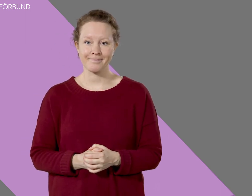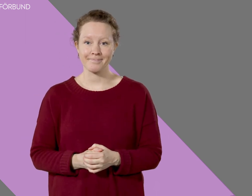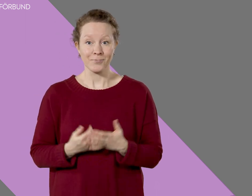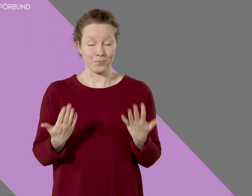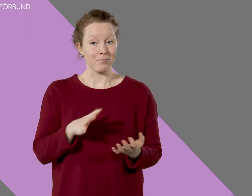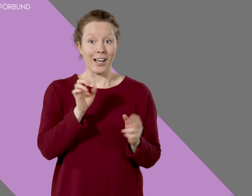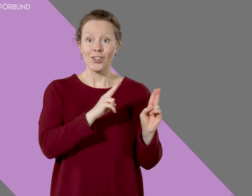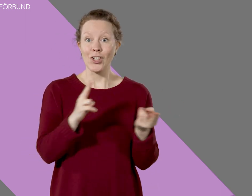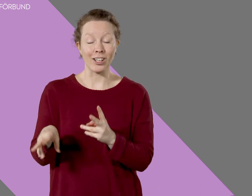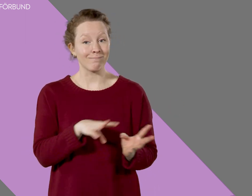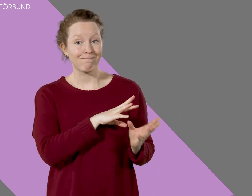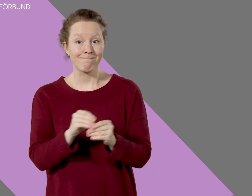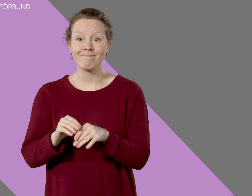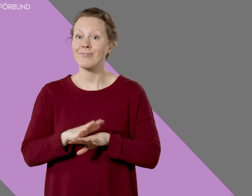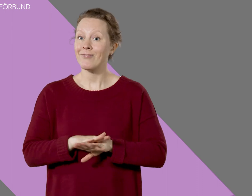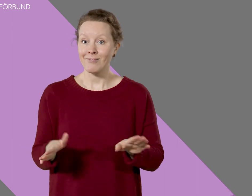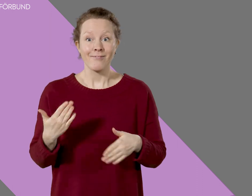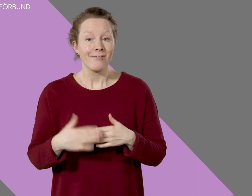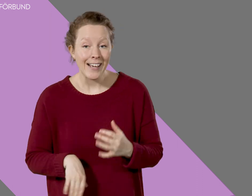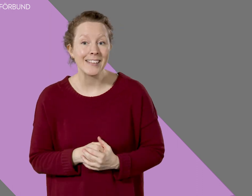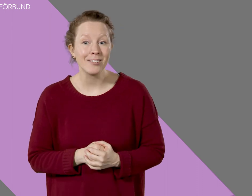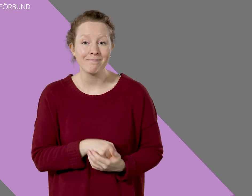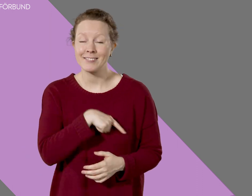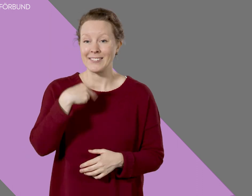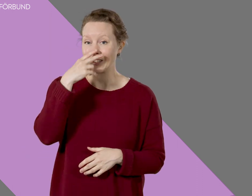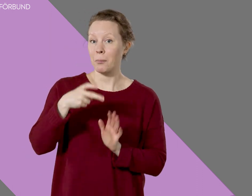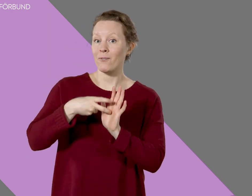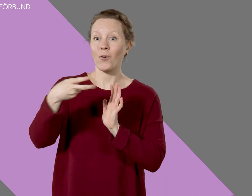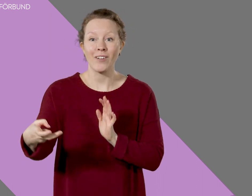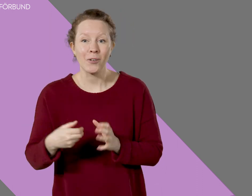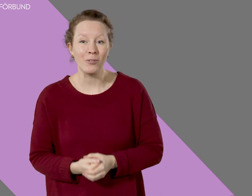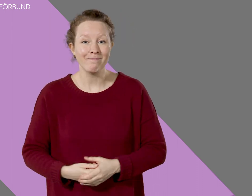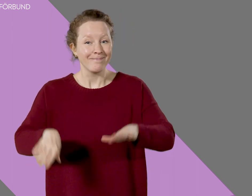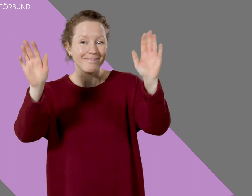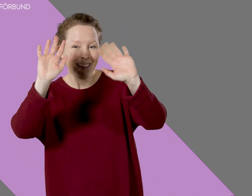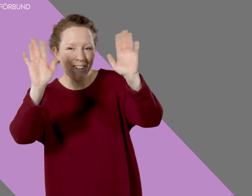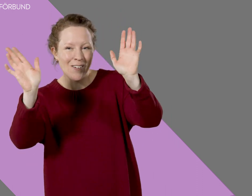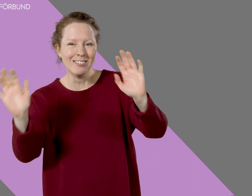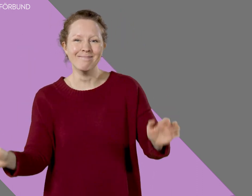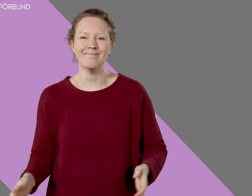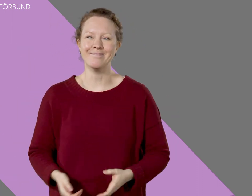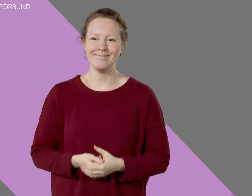Det var allt för den här gången. Jag återkommer med nya nyheter om två veckor, hej då!